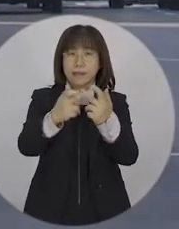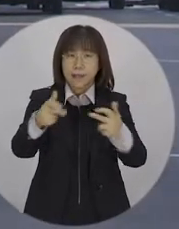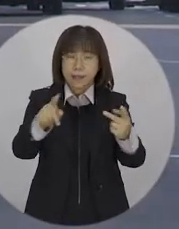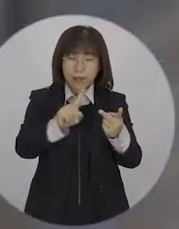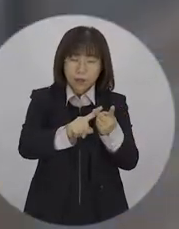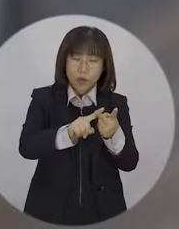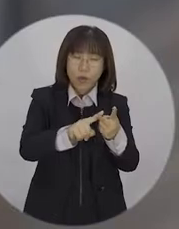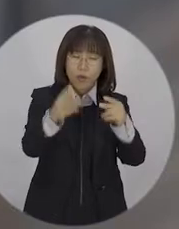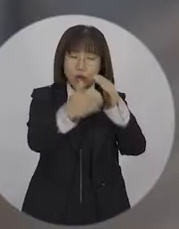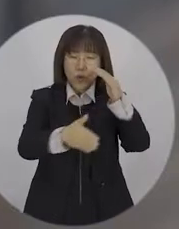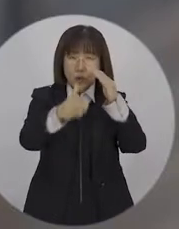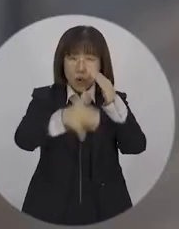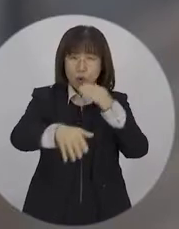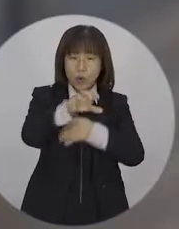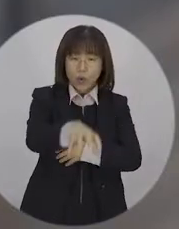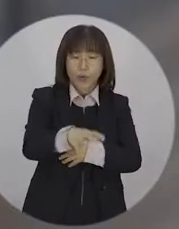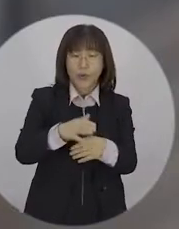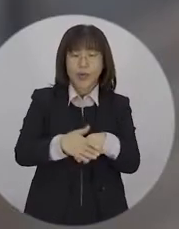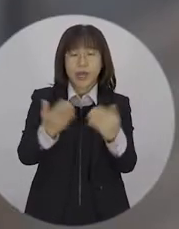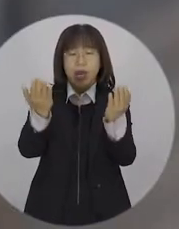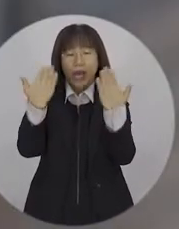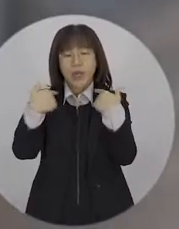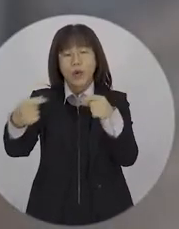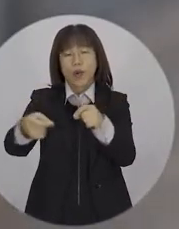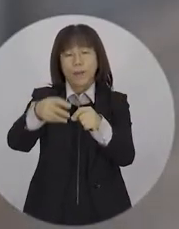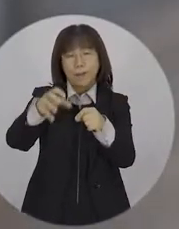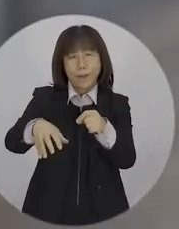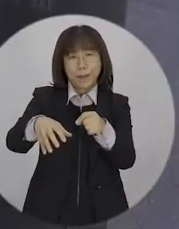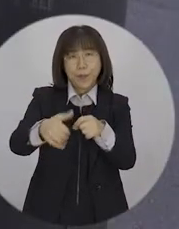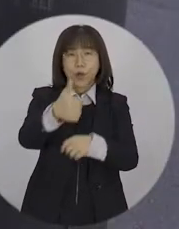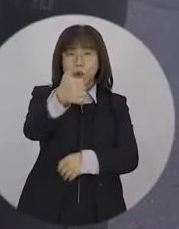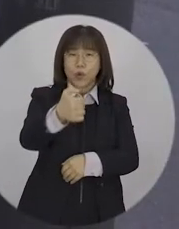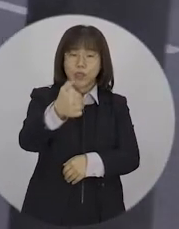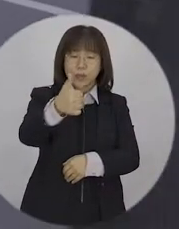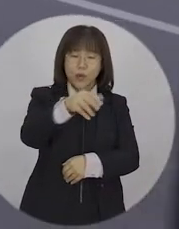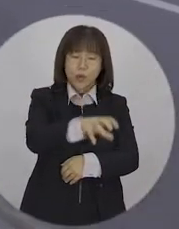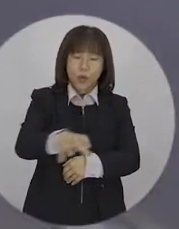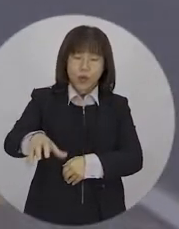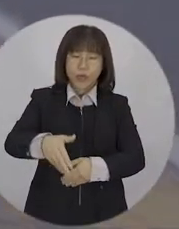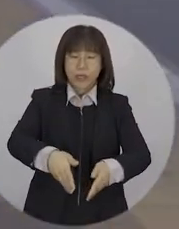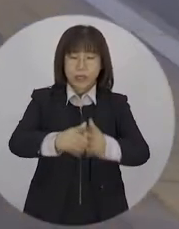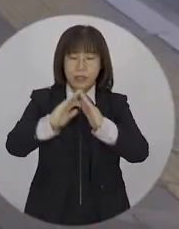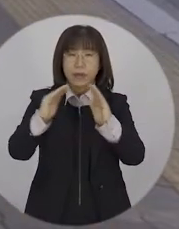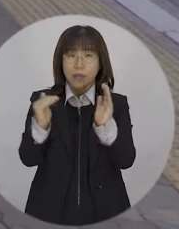di mana populasinya banyak dan di sekitar fasilitas umum dan di halte bus sekitar sekolah.